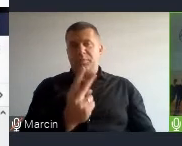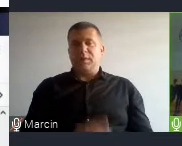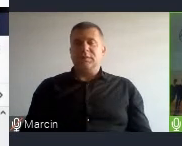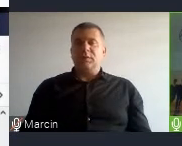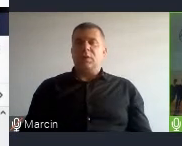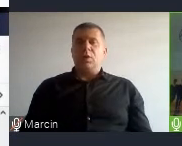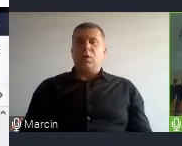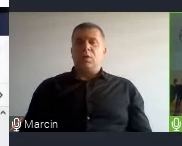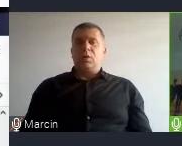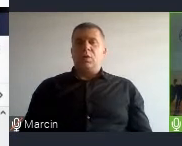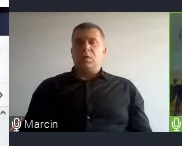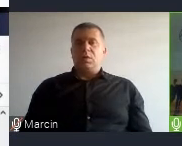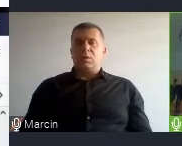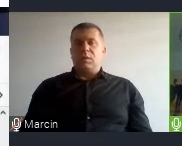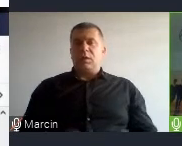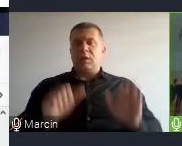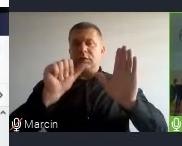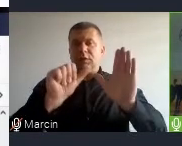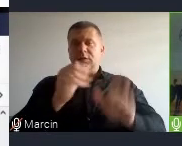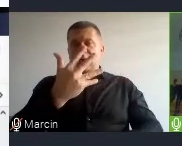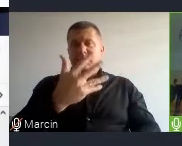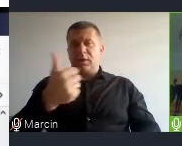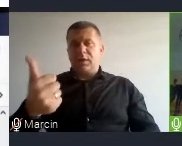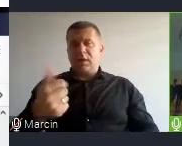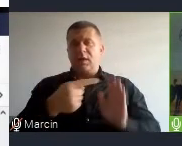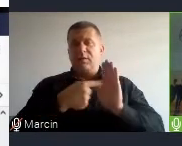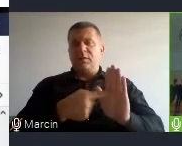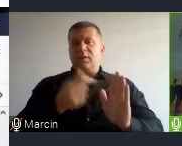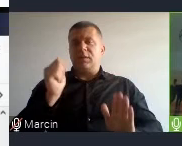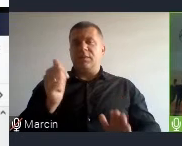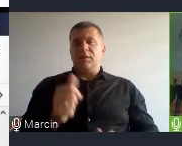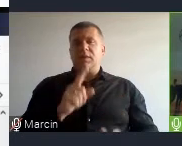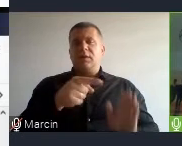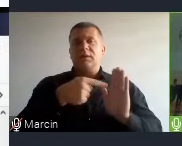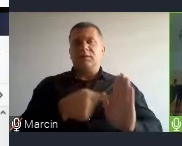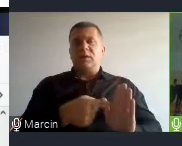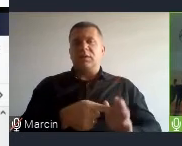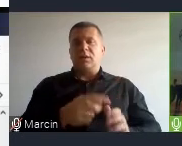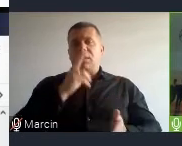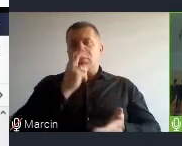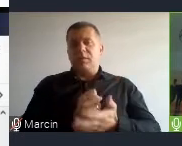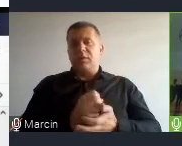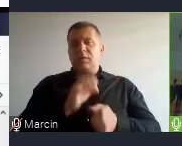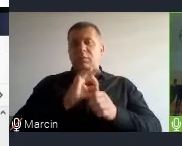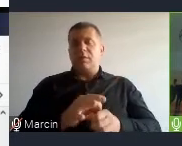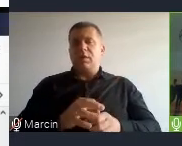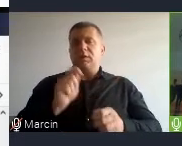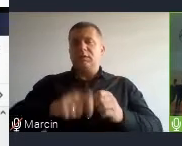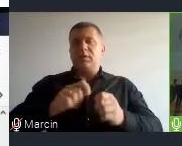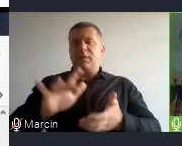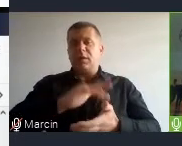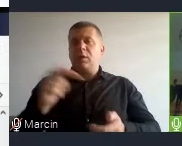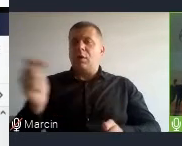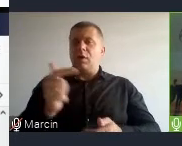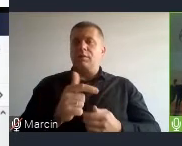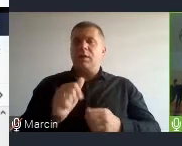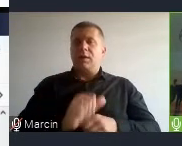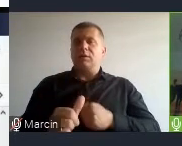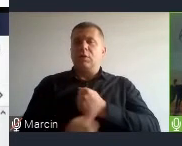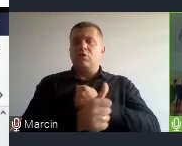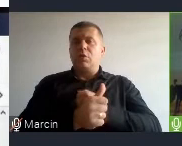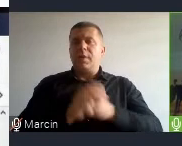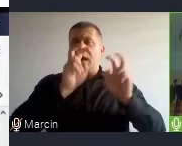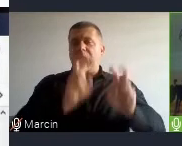To jest 6.5.1 wytycznych kwalifikowalności. W celu przeprowadzenia rozeznania rynku konieczne jest udokumentowanie analizy cen,